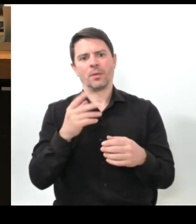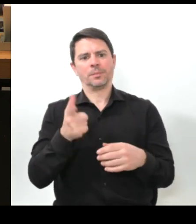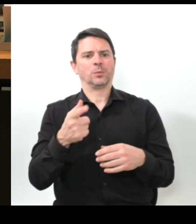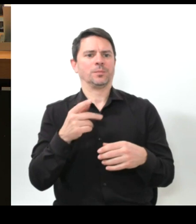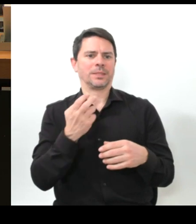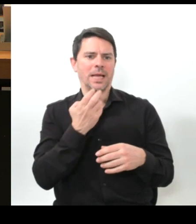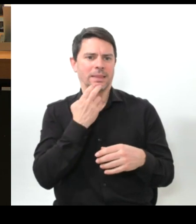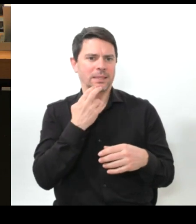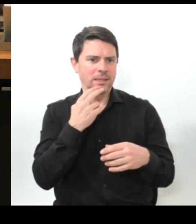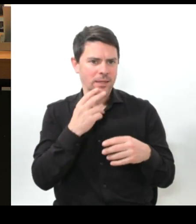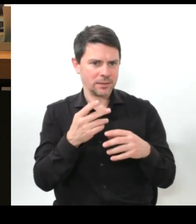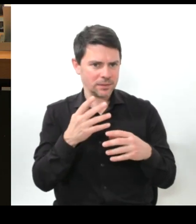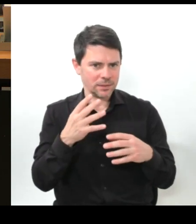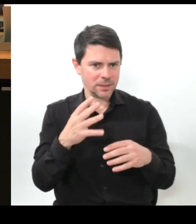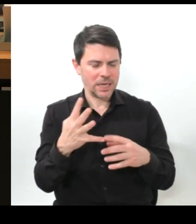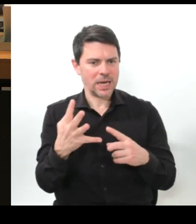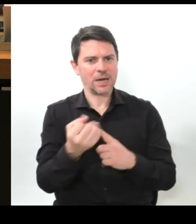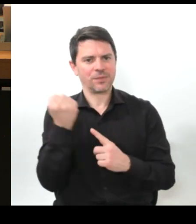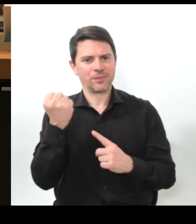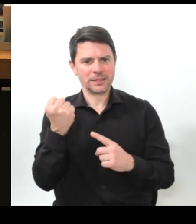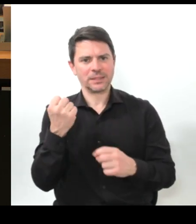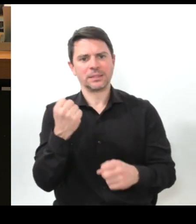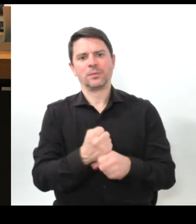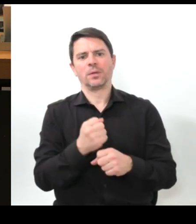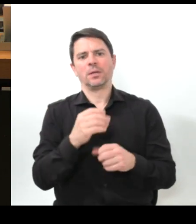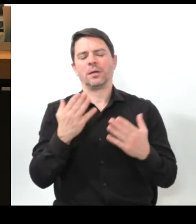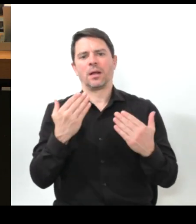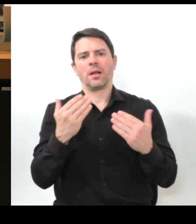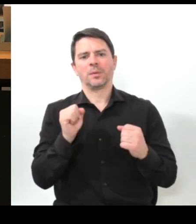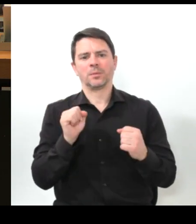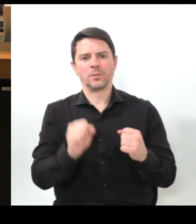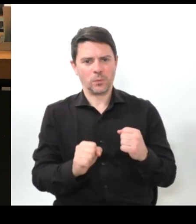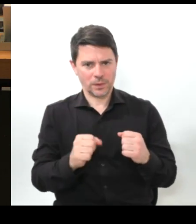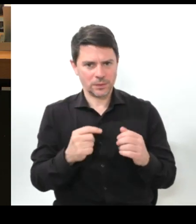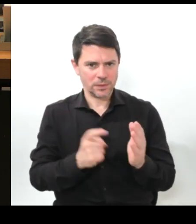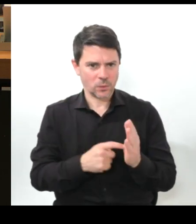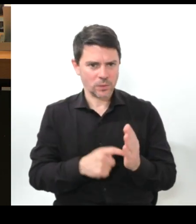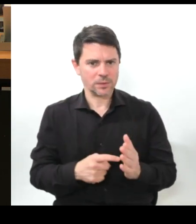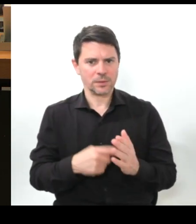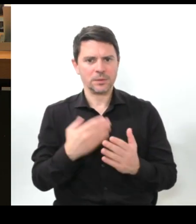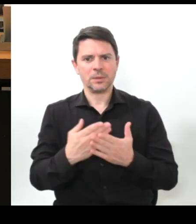Auch da müssen wir zwingend dran. Wir wollen den verbindlichen Vorrangsregeln für